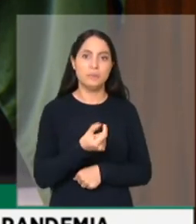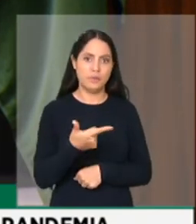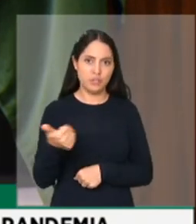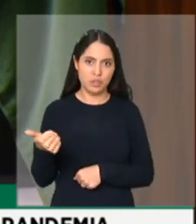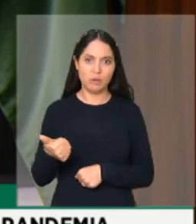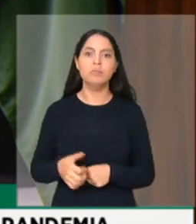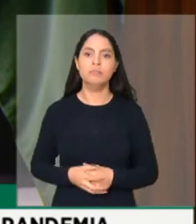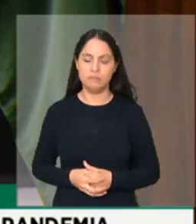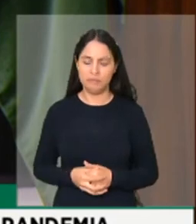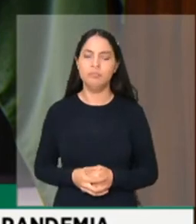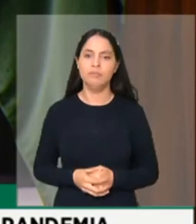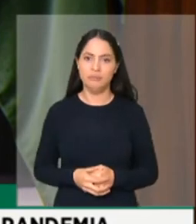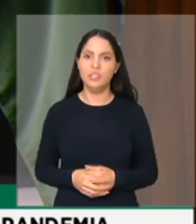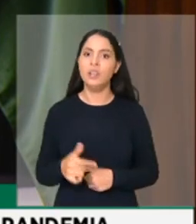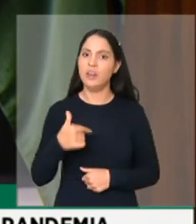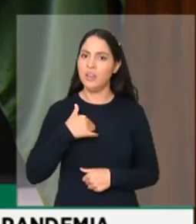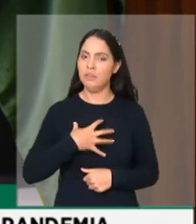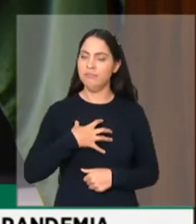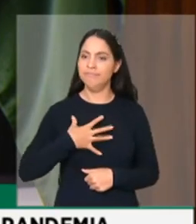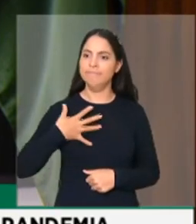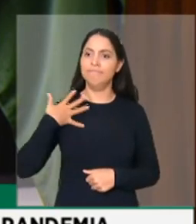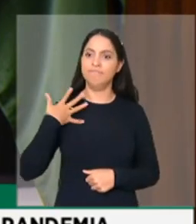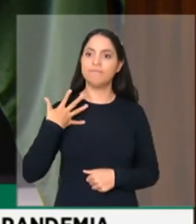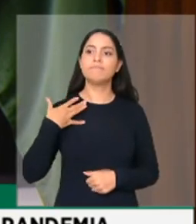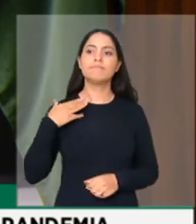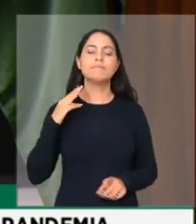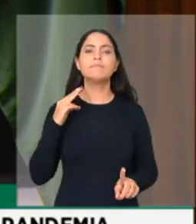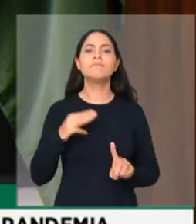2021, ONDE TIVE O HONROSO, A HONROSA MISSÃO DE.... LIDERAR A OPOSIÇÃO AQUI NA CÂMARA